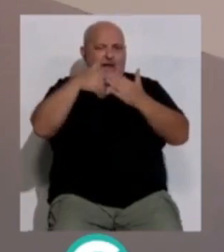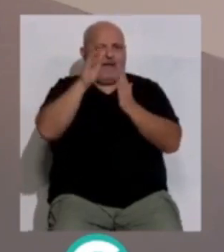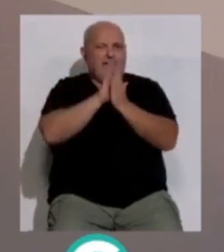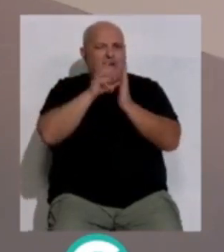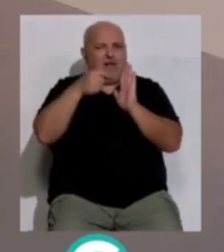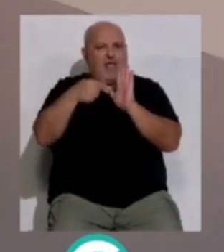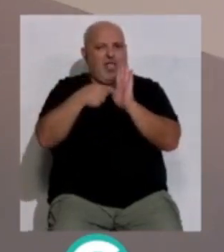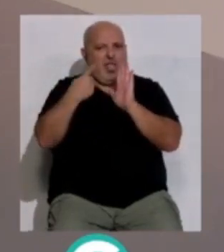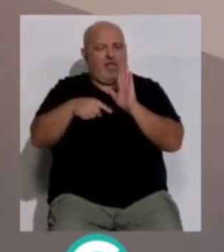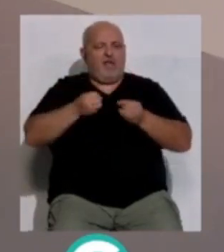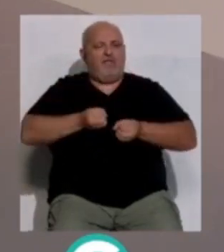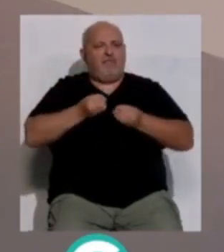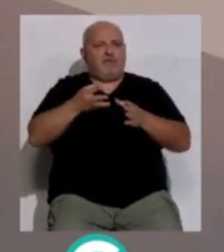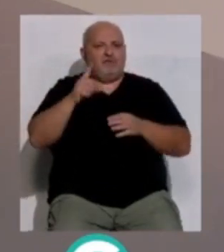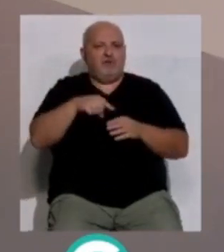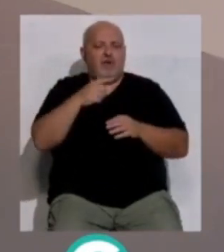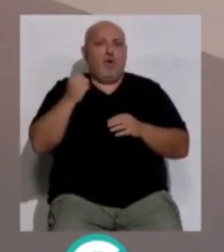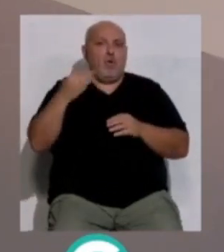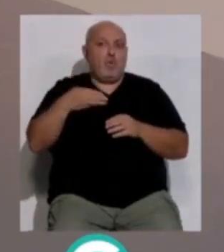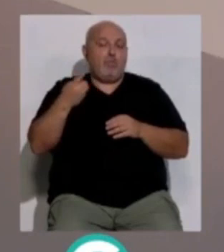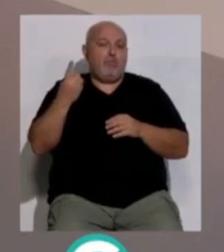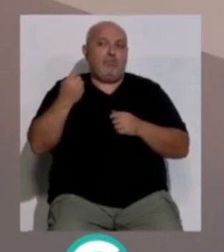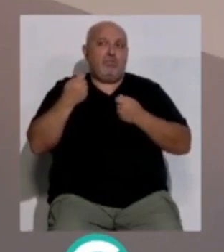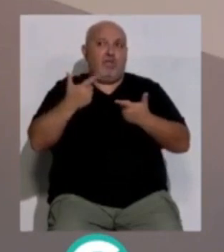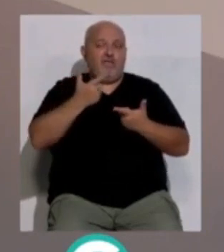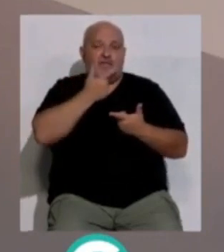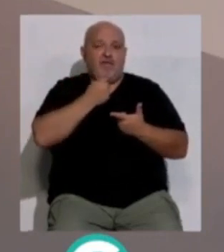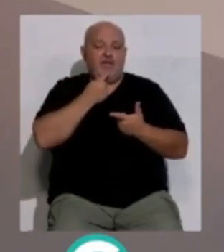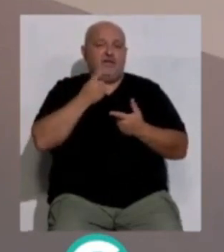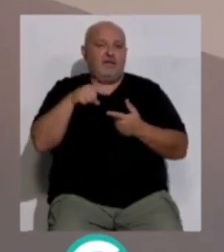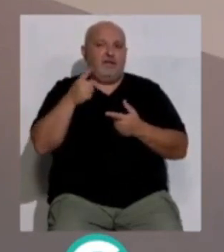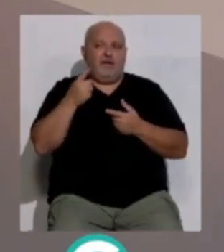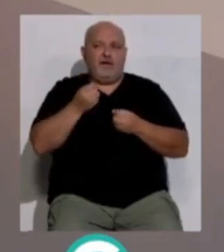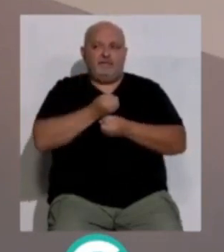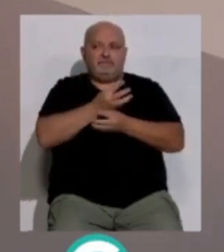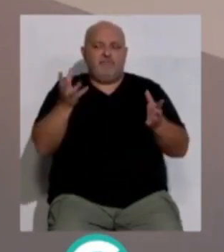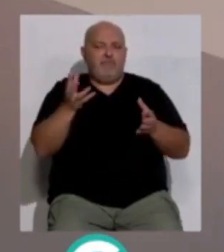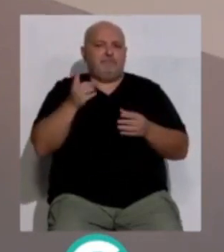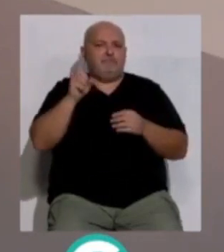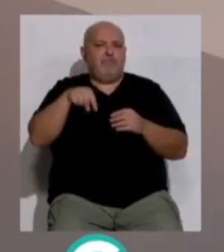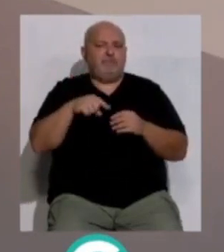veremos a ver si el club pone alguna facilidad del club que también acaba de informar de que